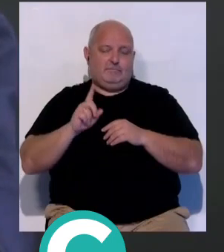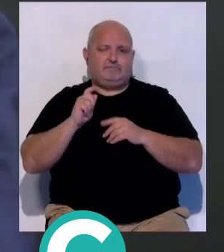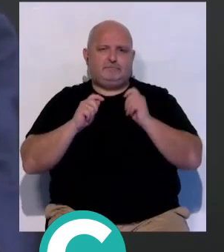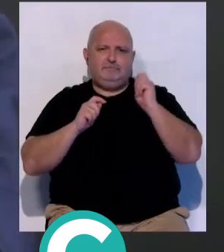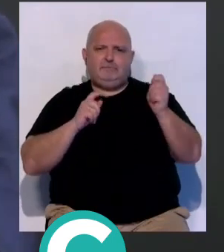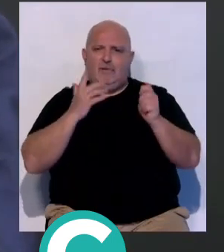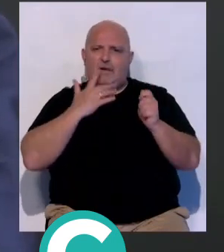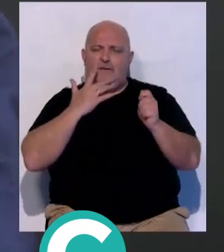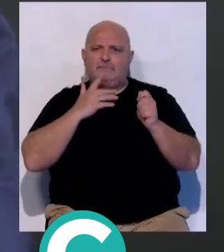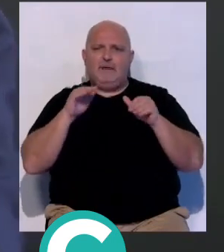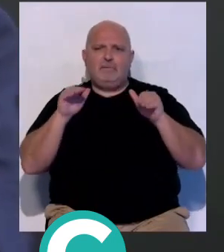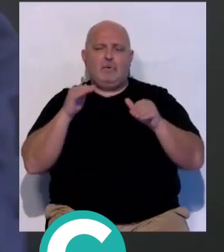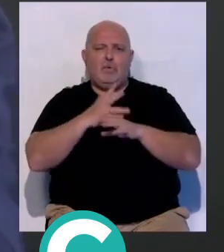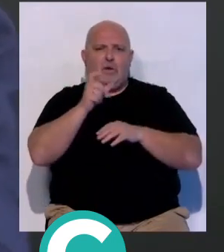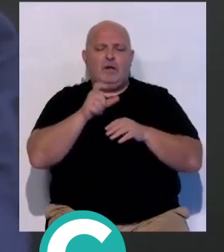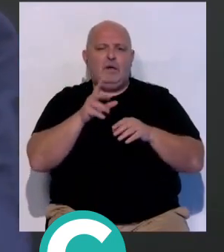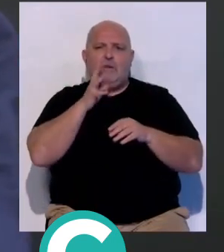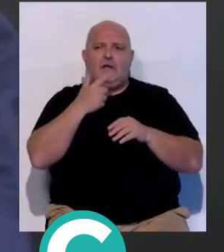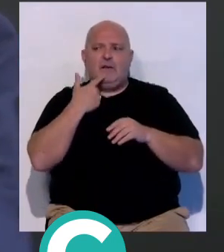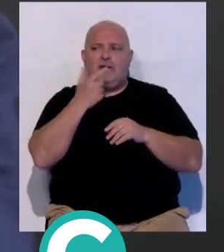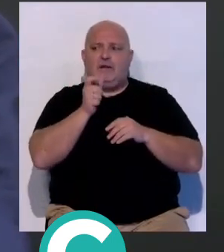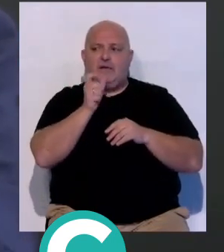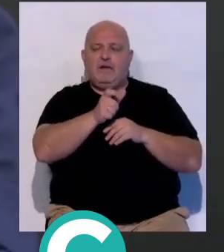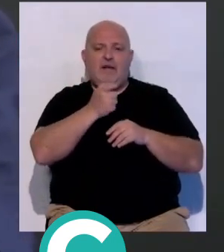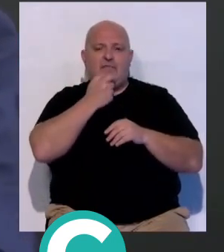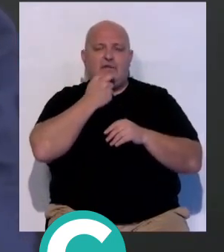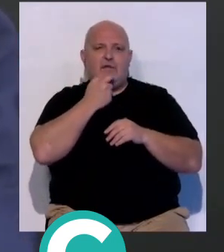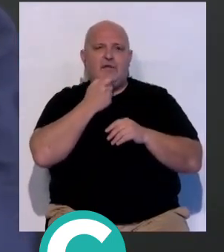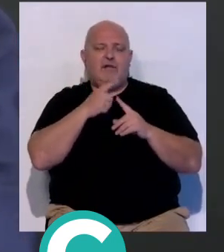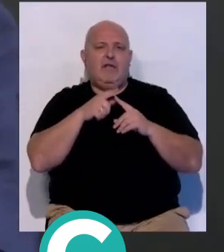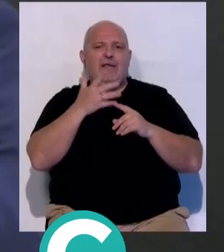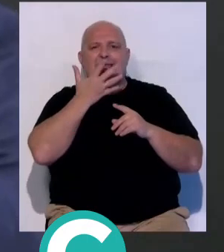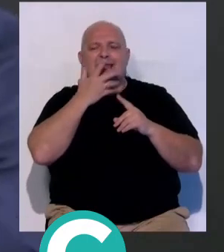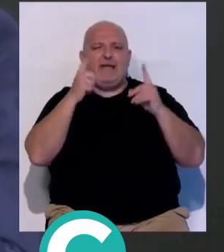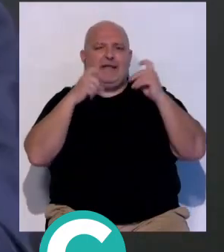fue un jugador del Atlético de Madrid por decirle eso al árbitro como diciéndole un gesto diciendo o